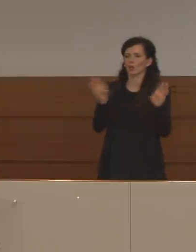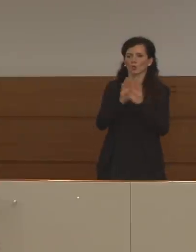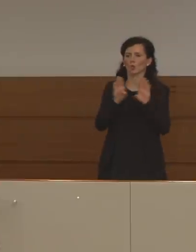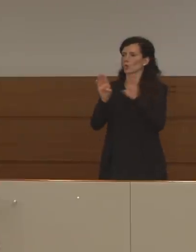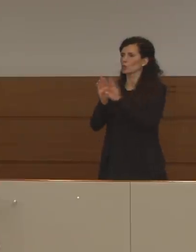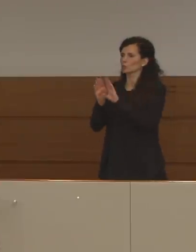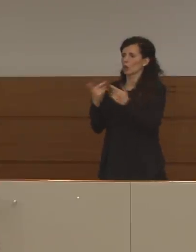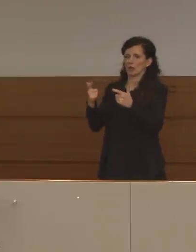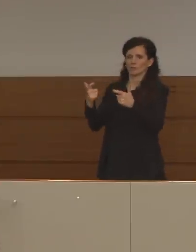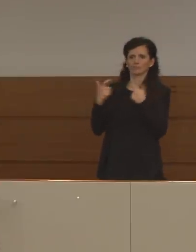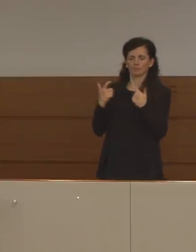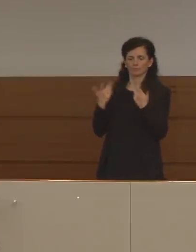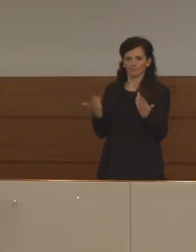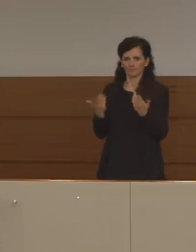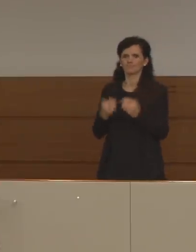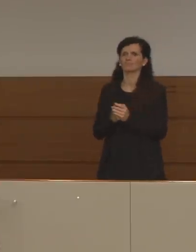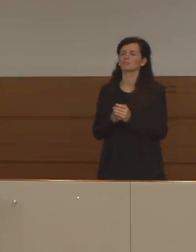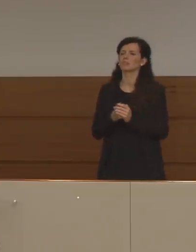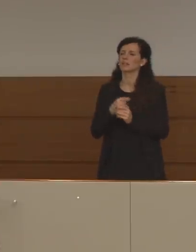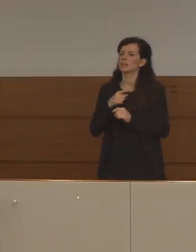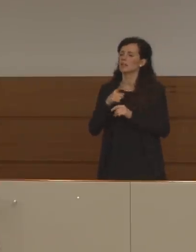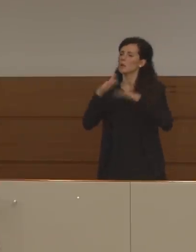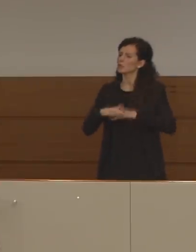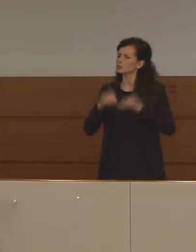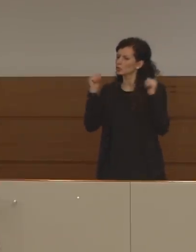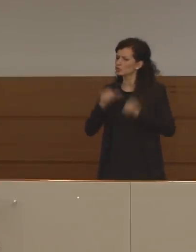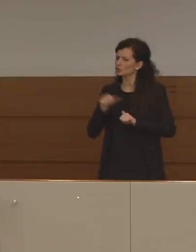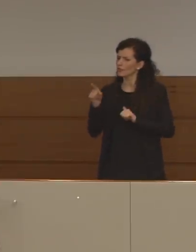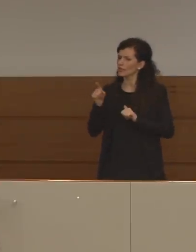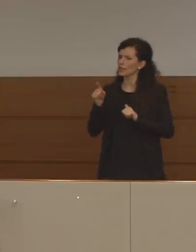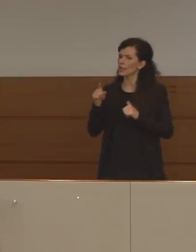tra l'altro anche noi, state ragionando anche con il Commissario Arcuri di